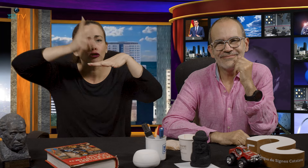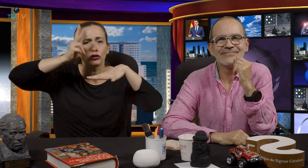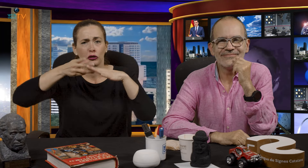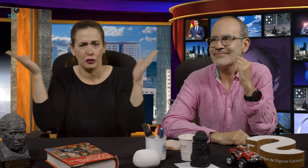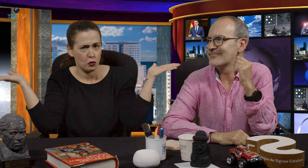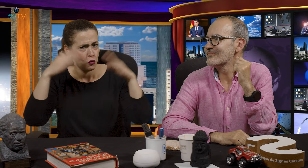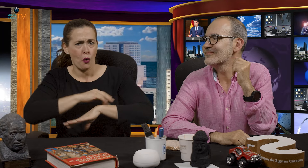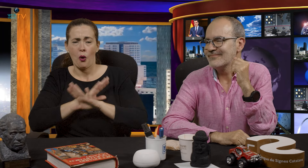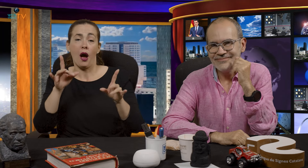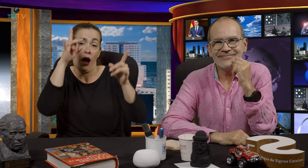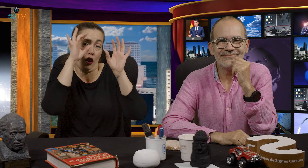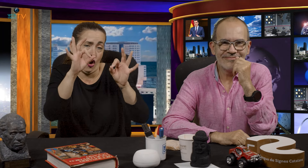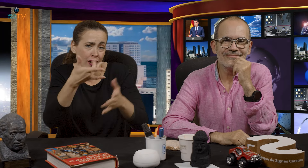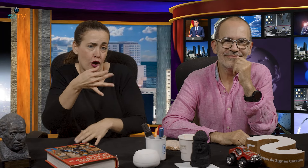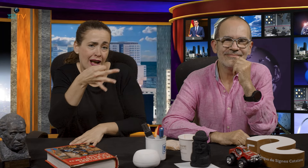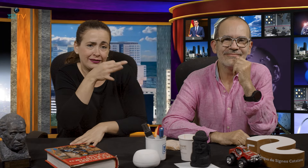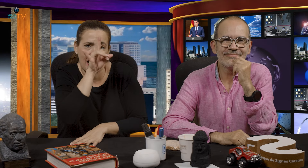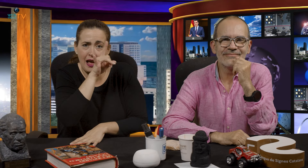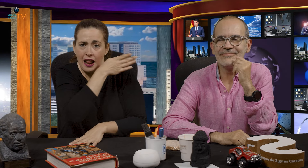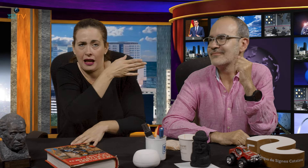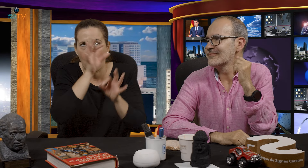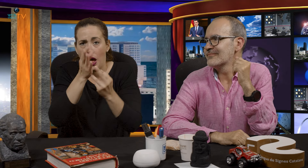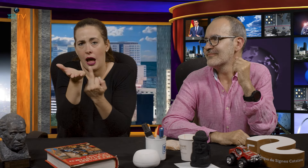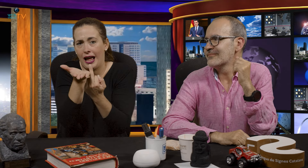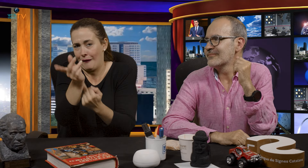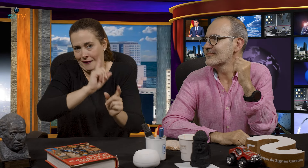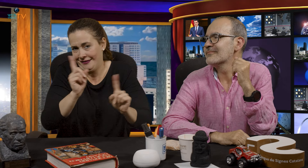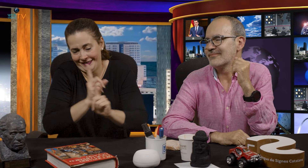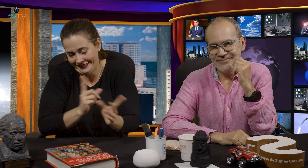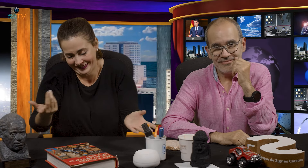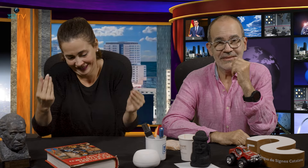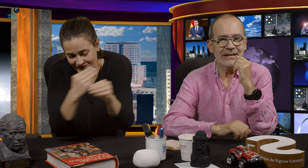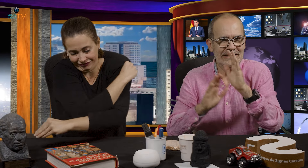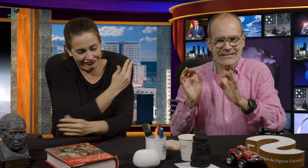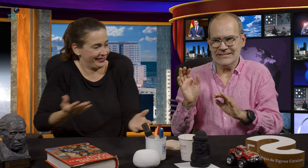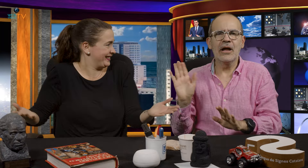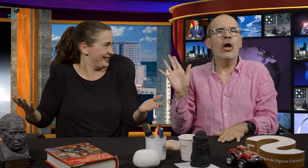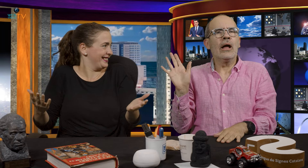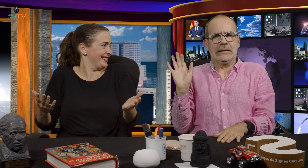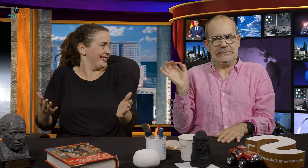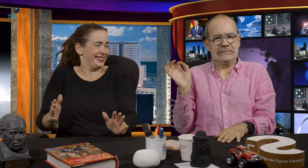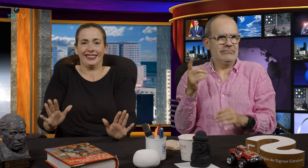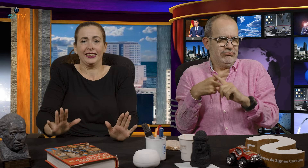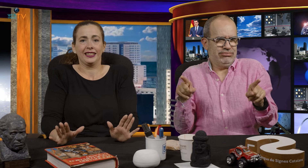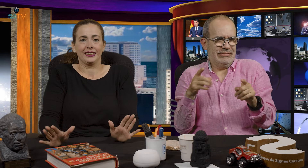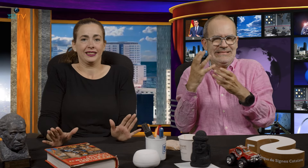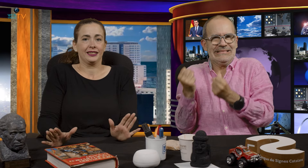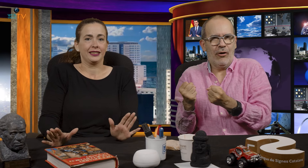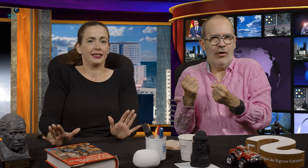Lógico, no se puede comparar las Islas Canarias con la Isla Jeju. Sí, Sí. Son totalmente diferentes,